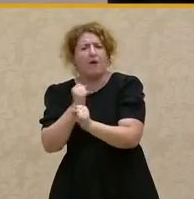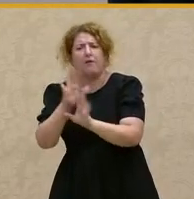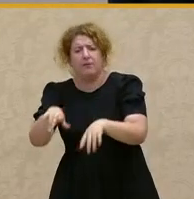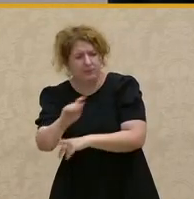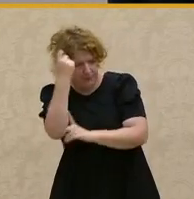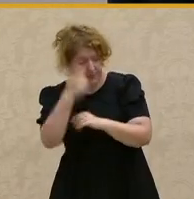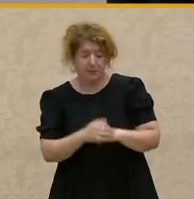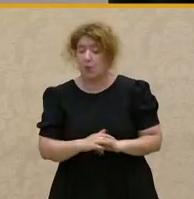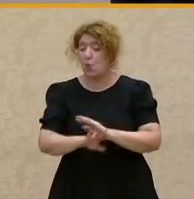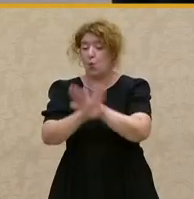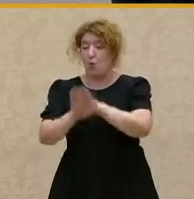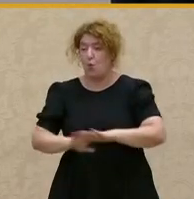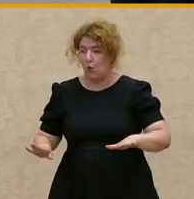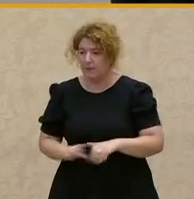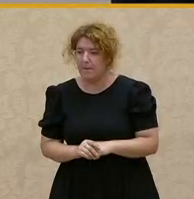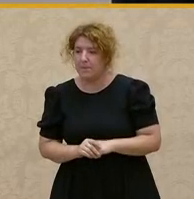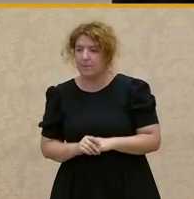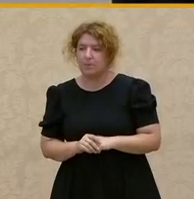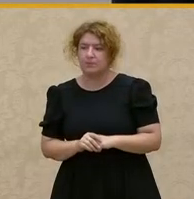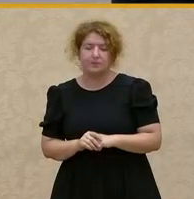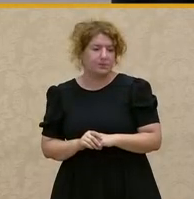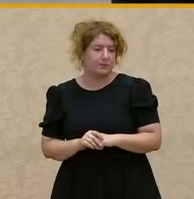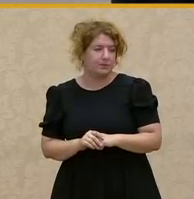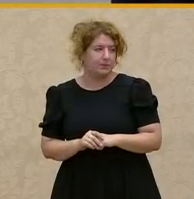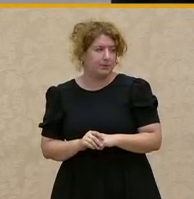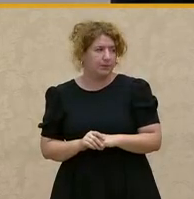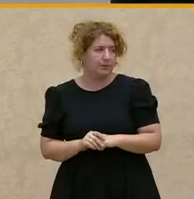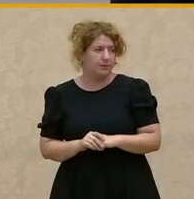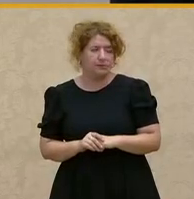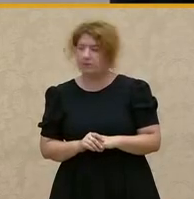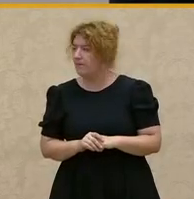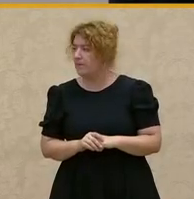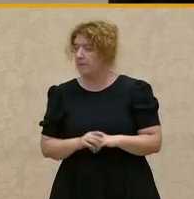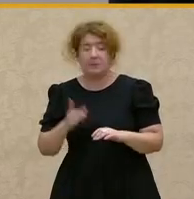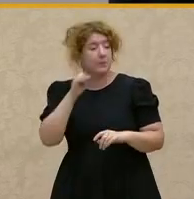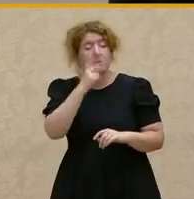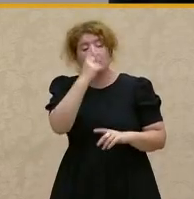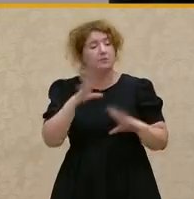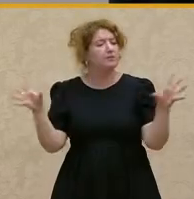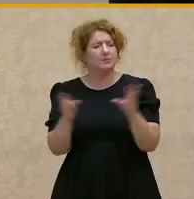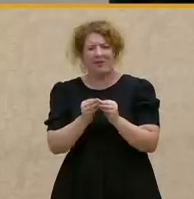Y, por último, deciros que la sordoceguera, como conclusión, debe ser atendida desde programas